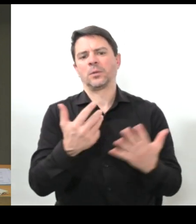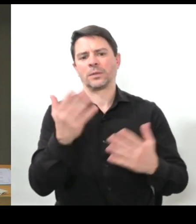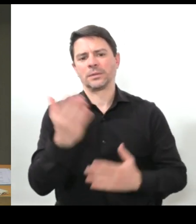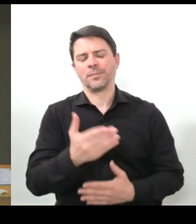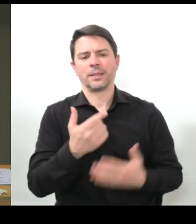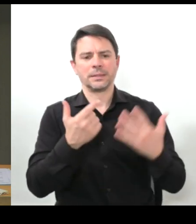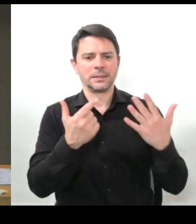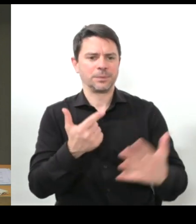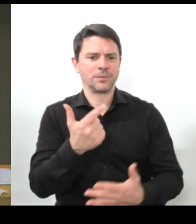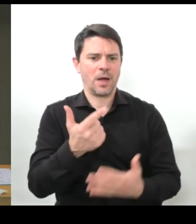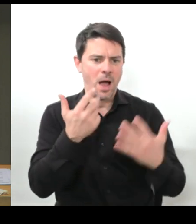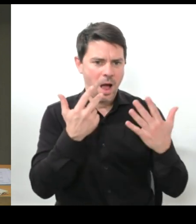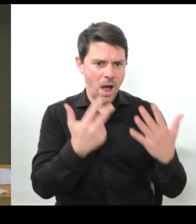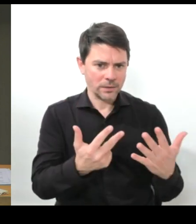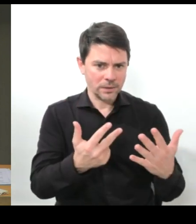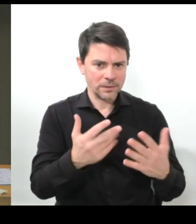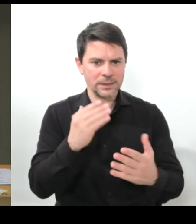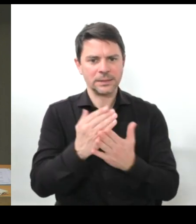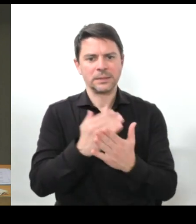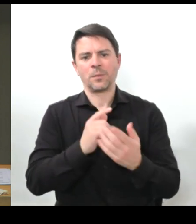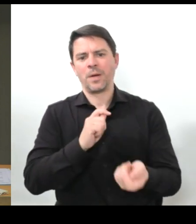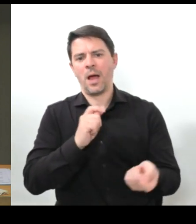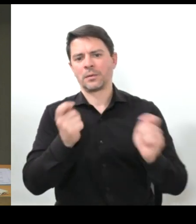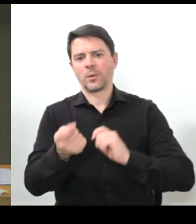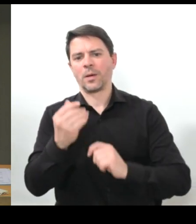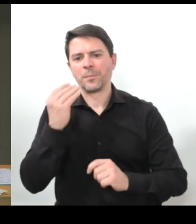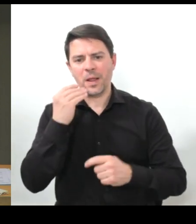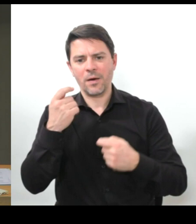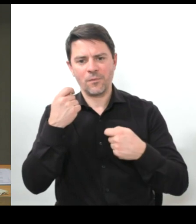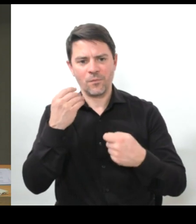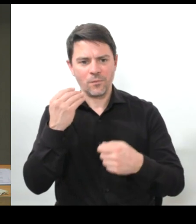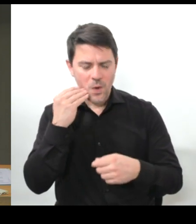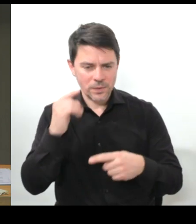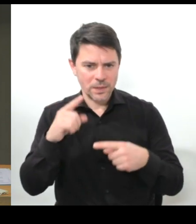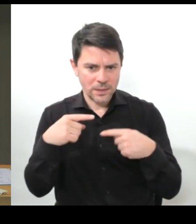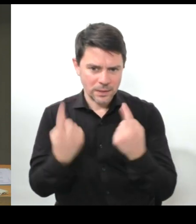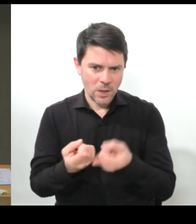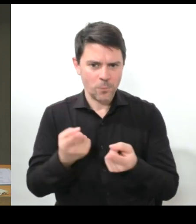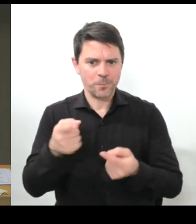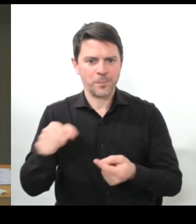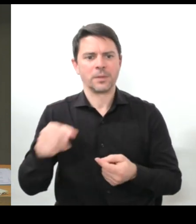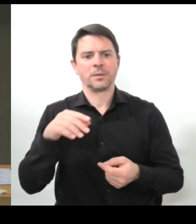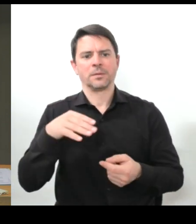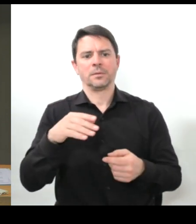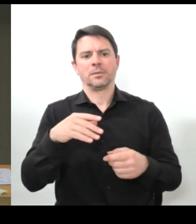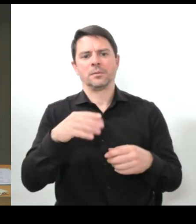In der Beratung beginnt die Fraktion Die Linke. Herr Kollege Schlenker, bitte schön. Sie haben das Wort. (Rednerwechsel)